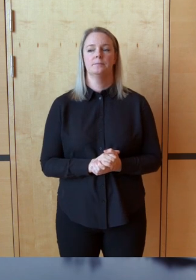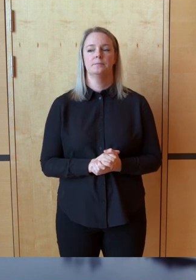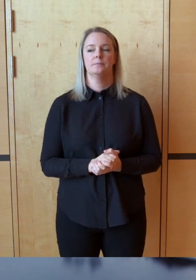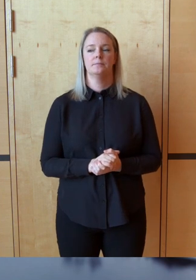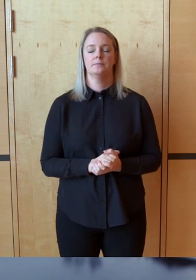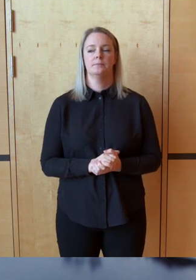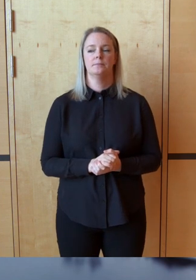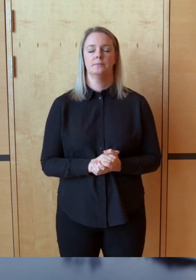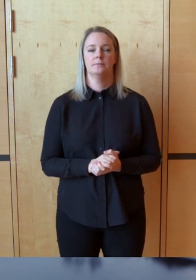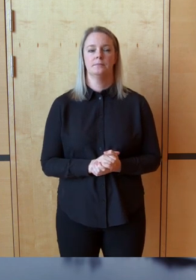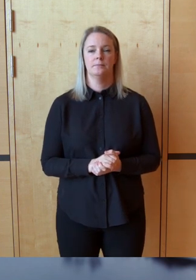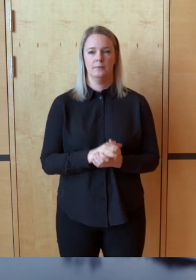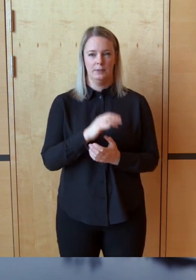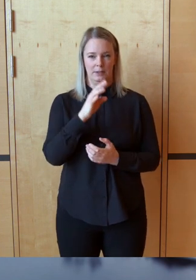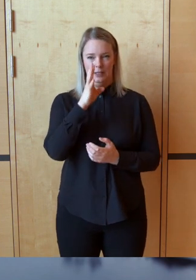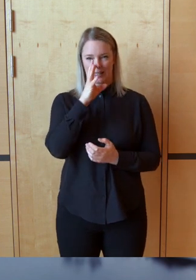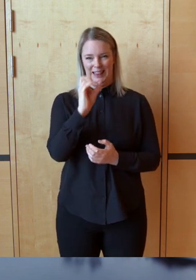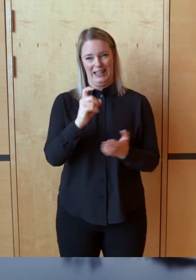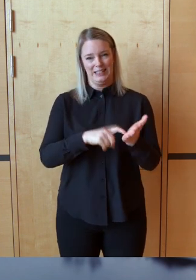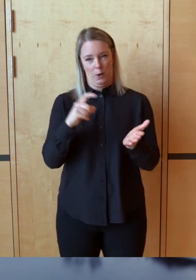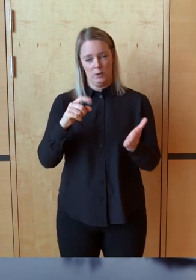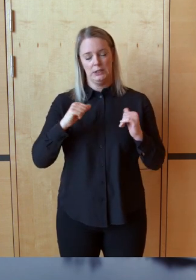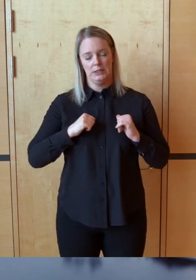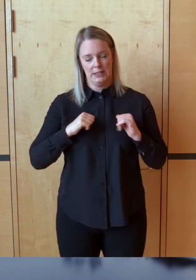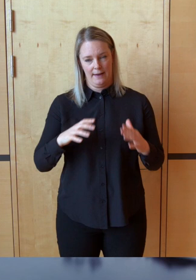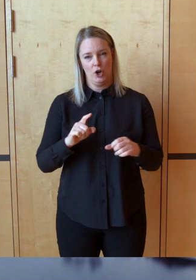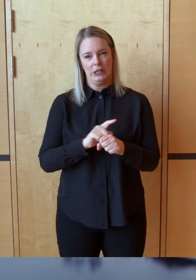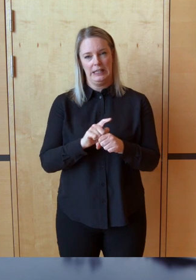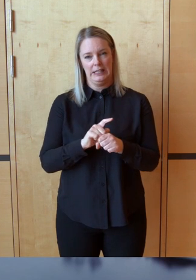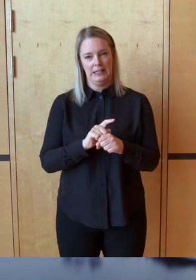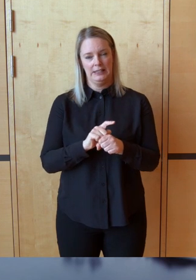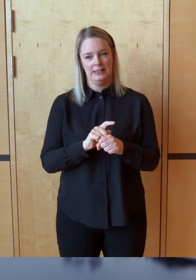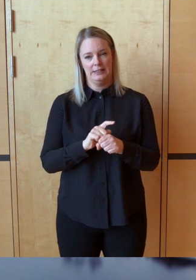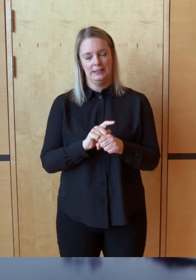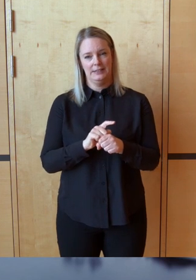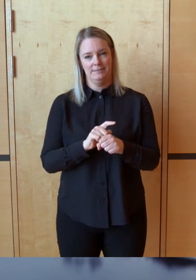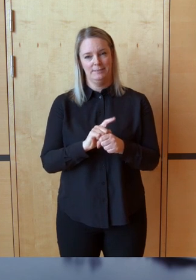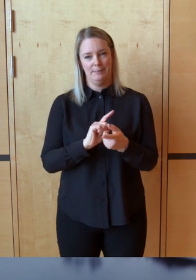90 sekunder Alltså det är klart att man förlänger tiden ner till stan med 90 sekunder och det